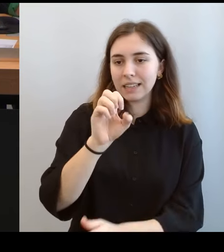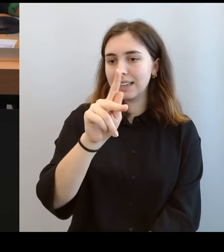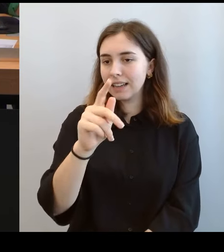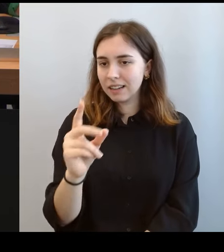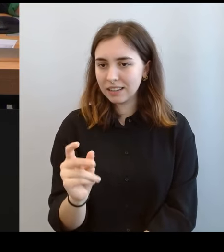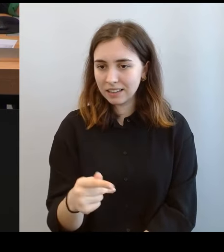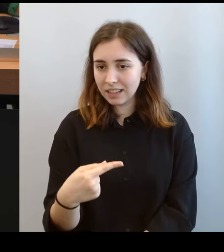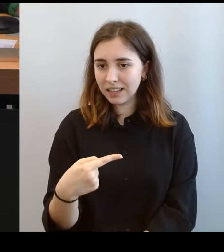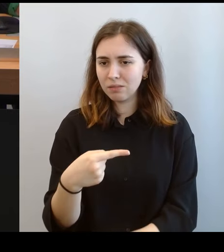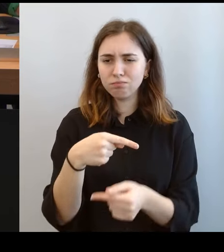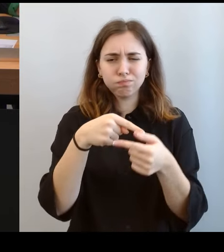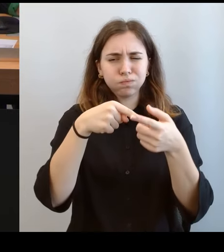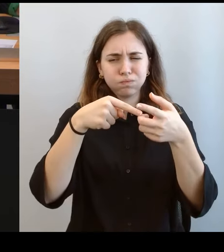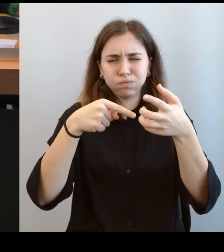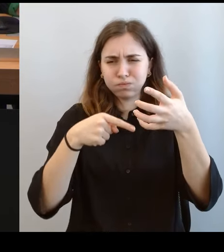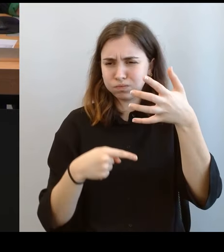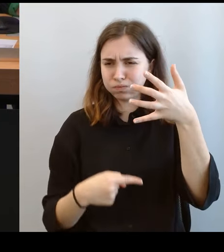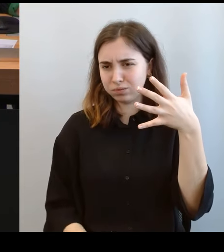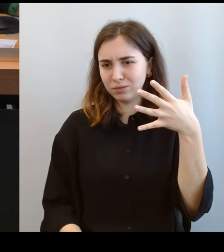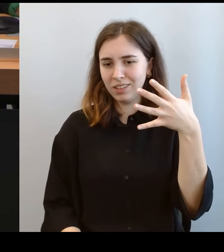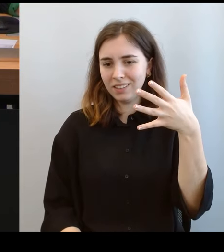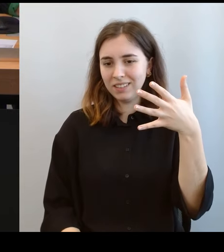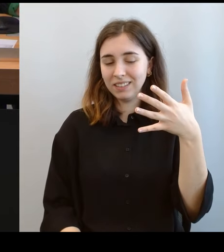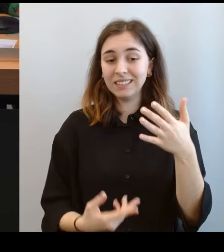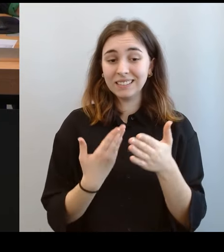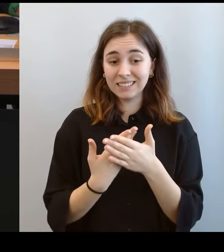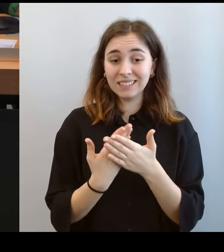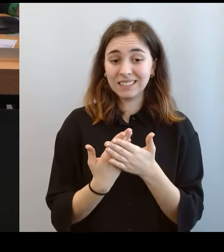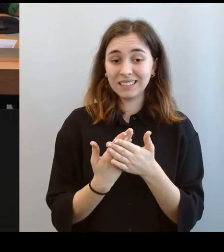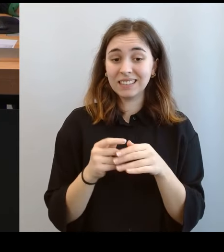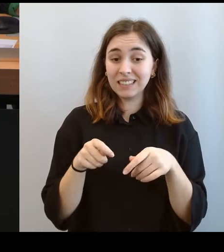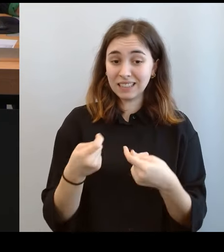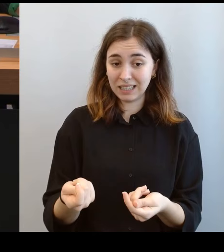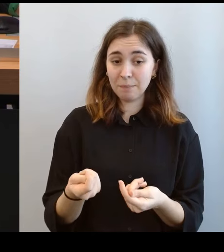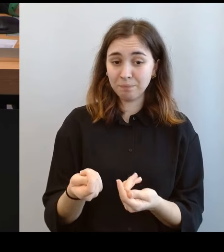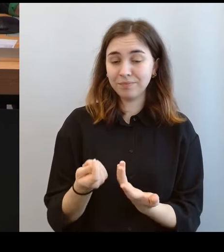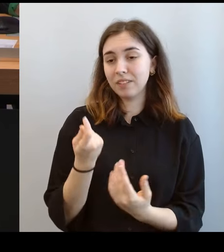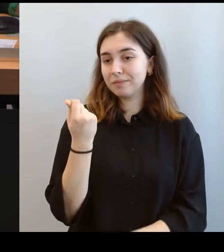bereits bei einem durchschnittlichen Gebührensatz von gerade mal 58 €